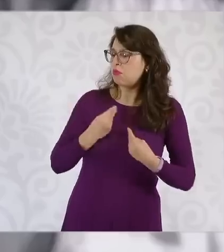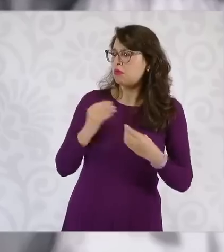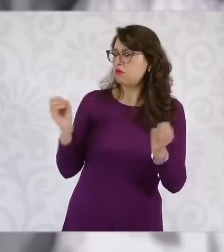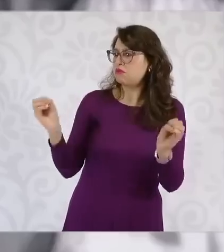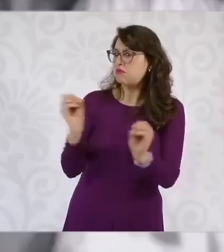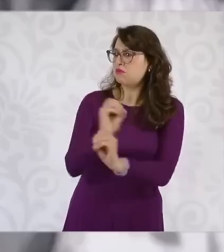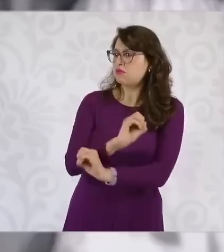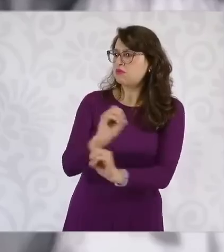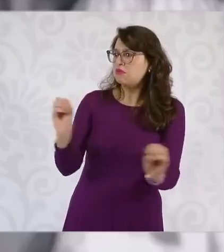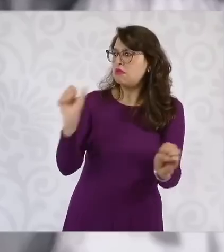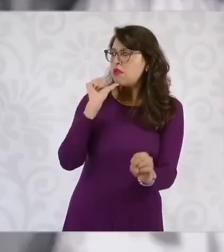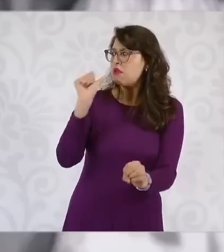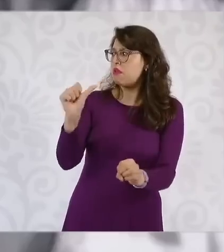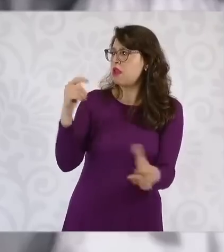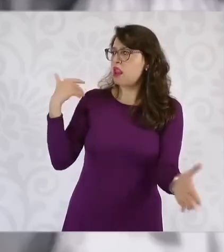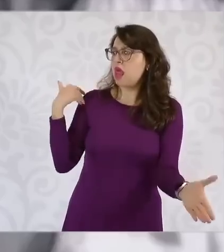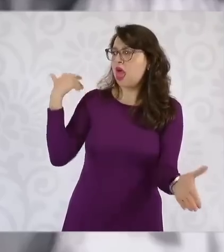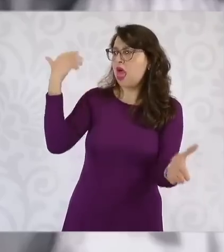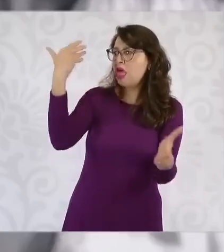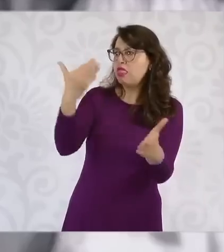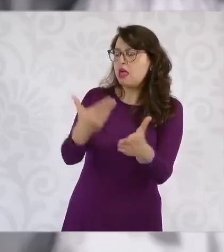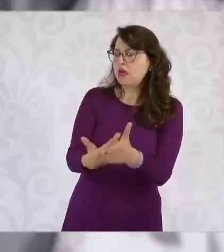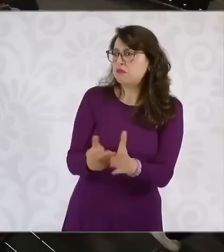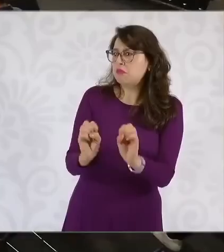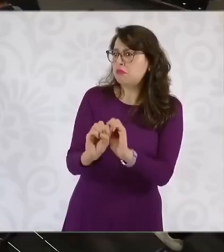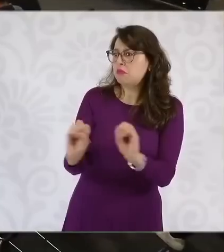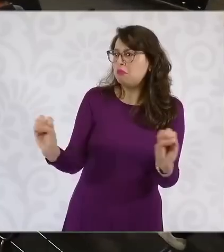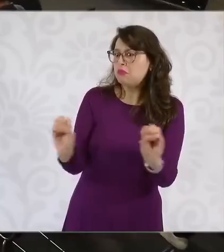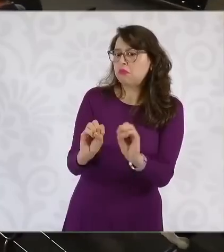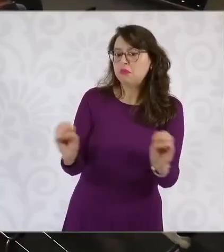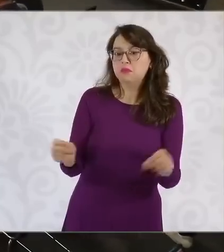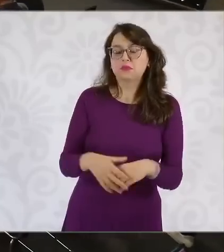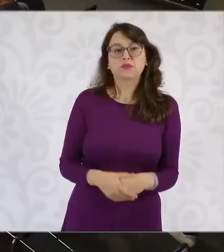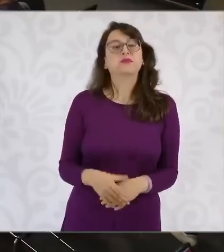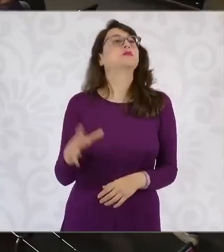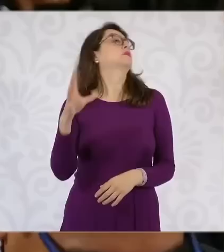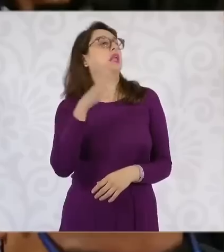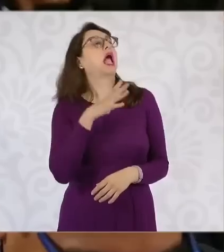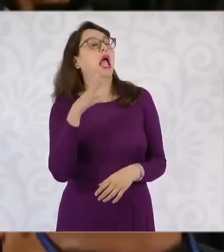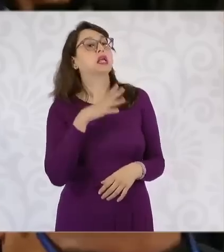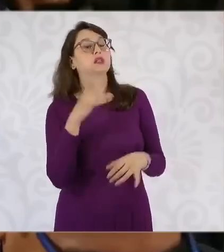pruebas que sustentan un reportaj hay un medio que publicó esta información hay otros medios